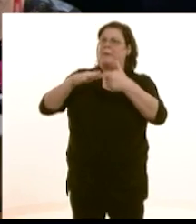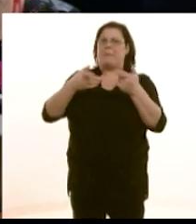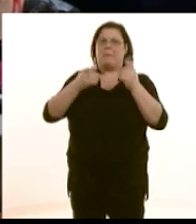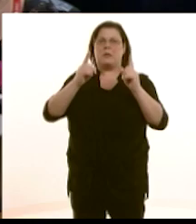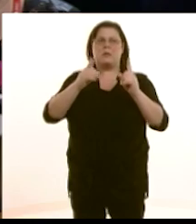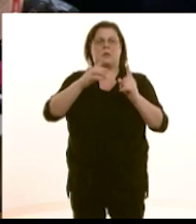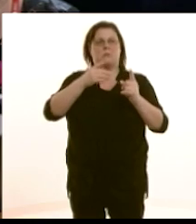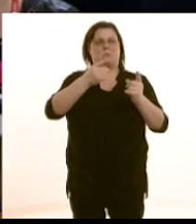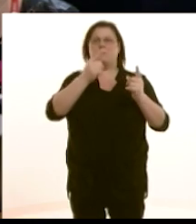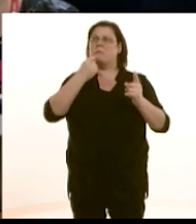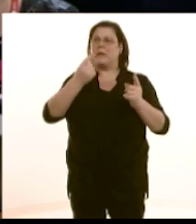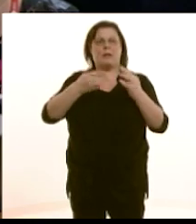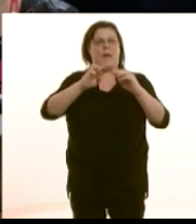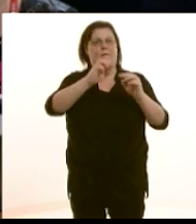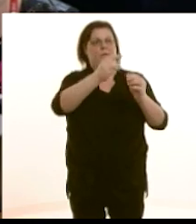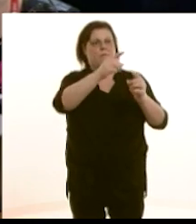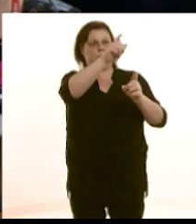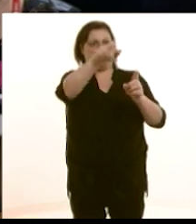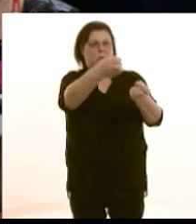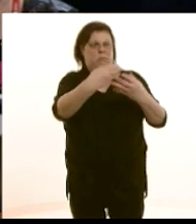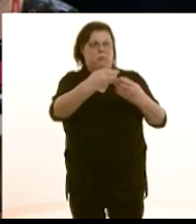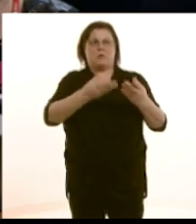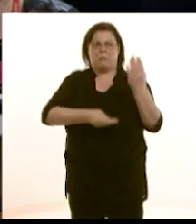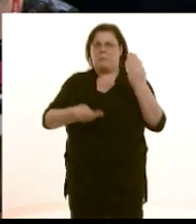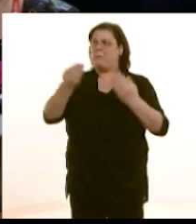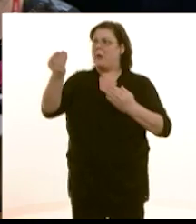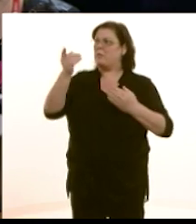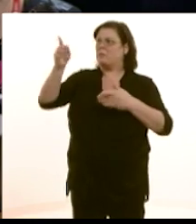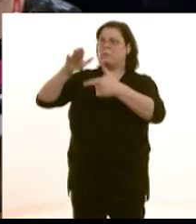Ùl iír Dirprwy Weinidog o bosib edrych ar yr achosion hynny, lle maeín amlwg na fydd